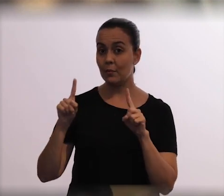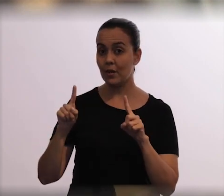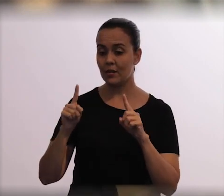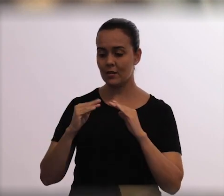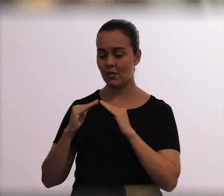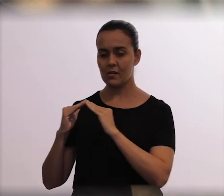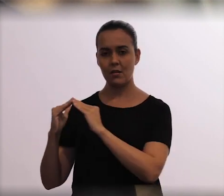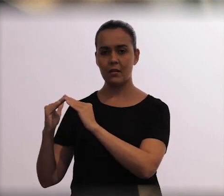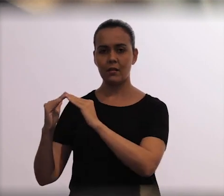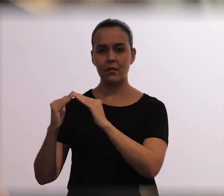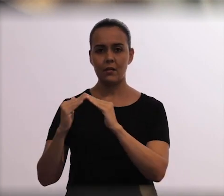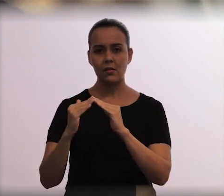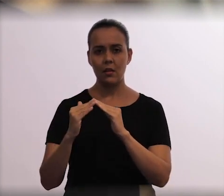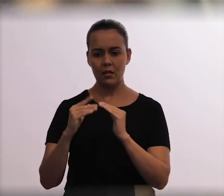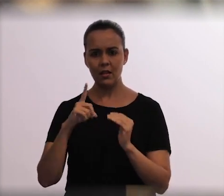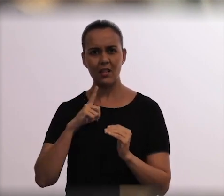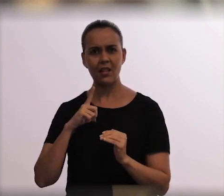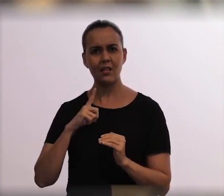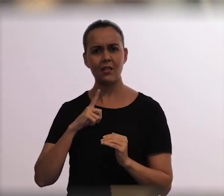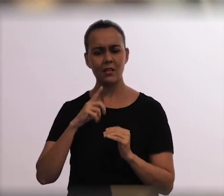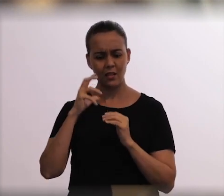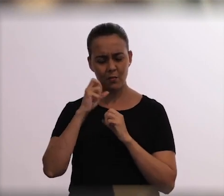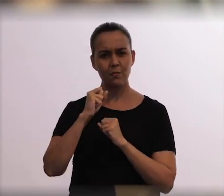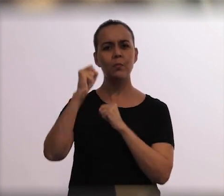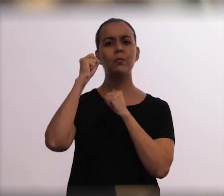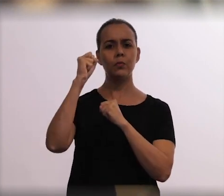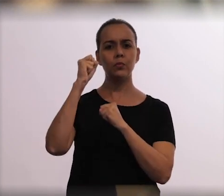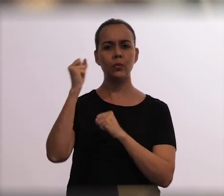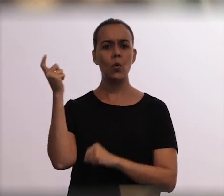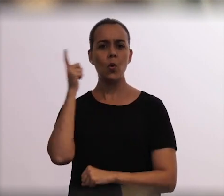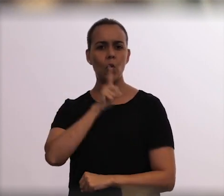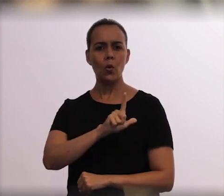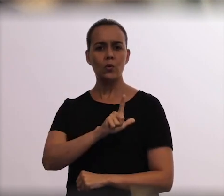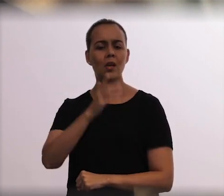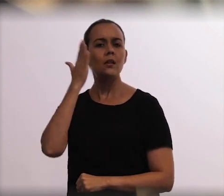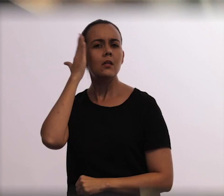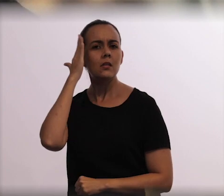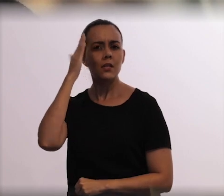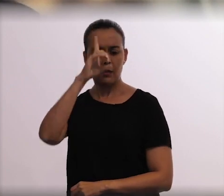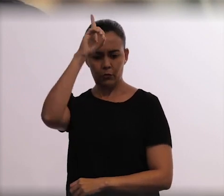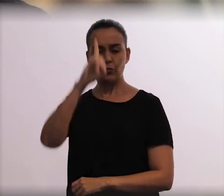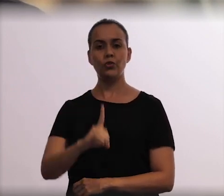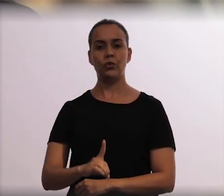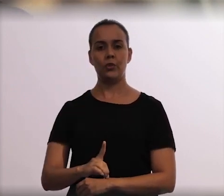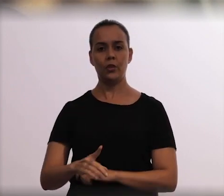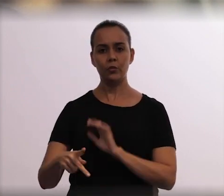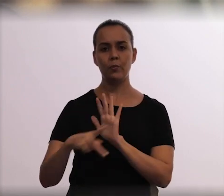potente, para os pobres garantirem o seu direito à cidade. Então, o pobre não invade a cidade.